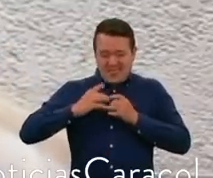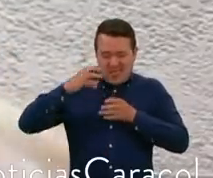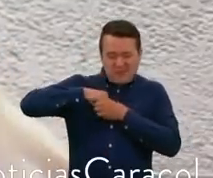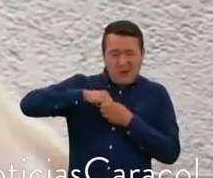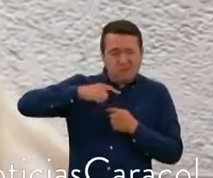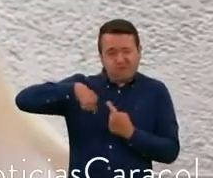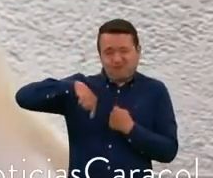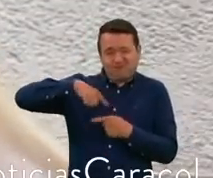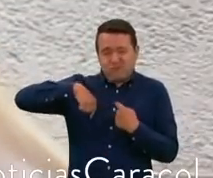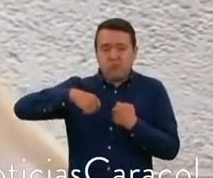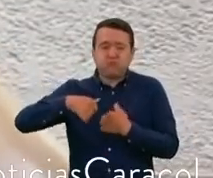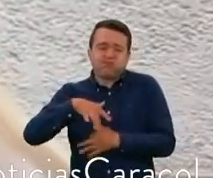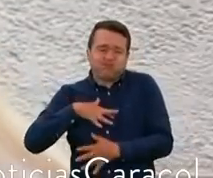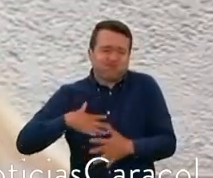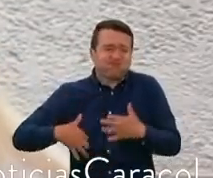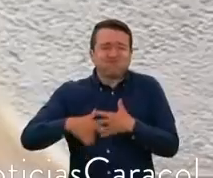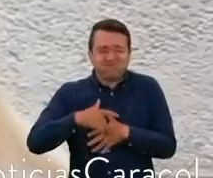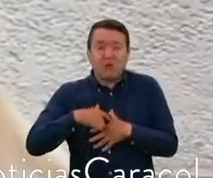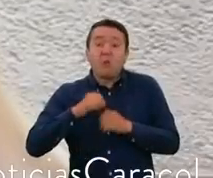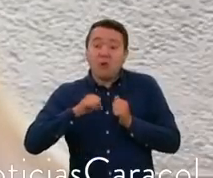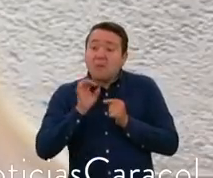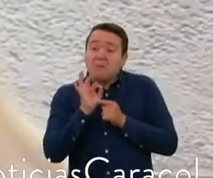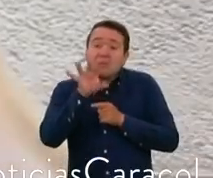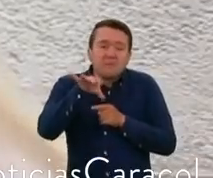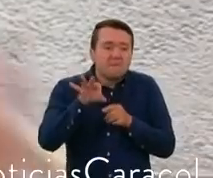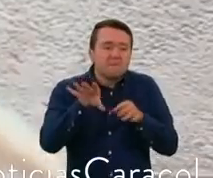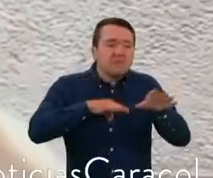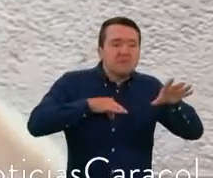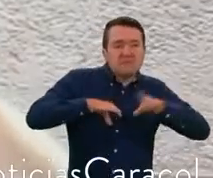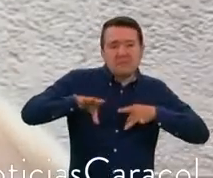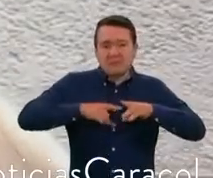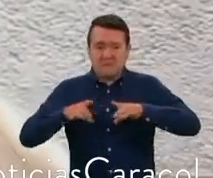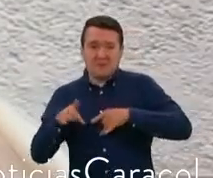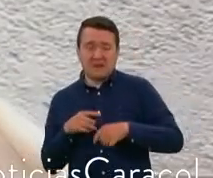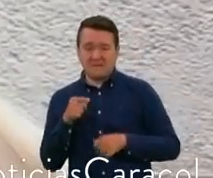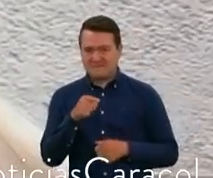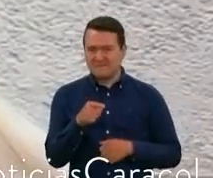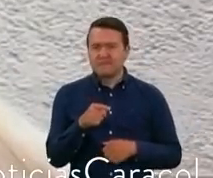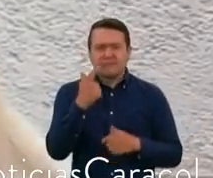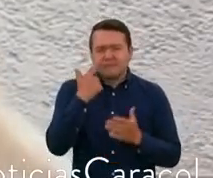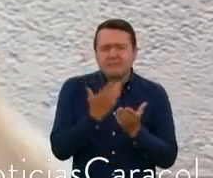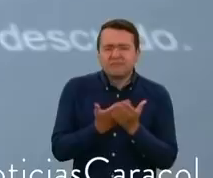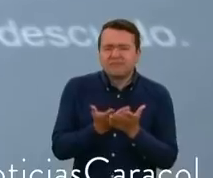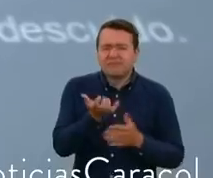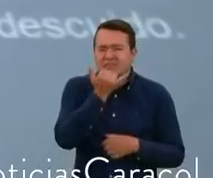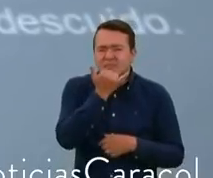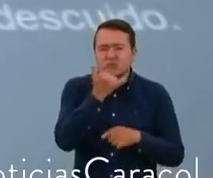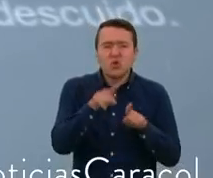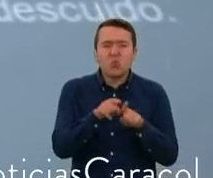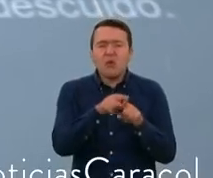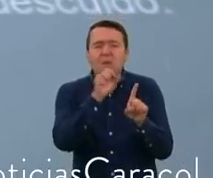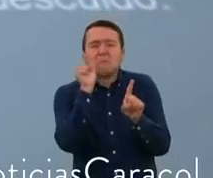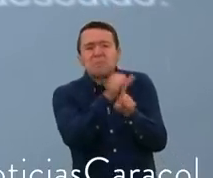les diagnosticaron moquillo y desnutrición. )) el moquillo es una patología